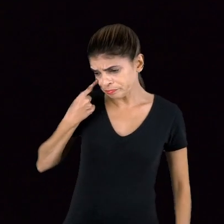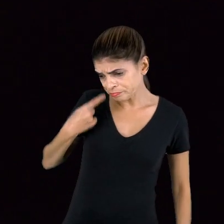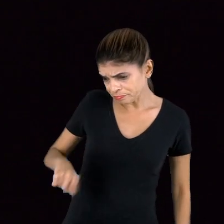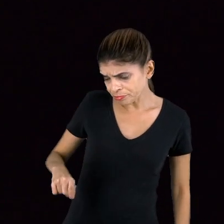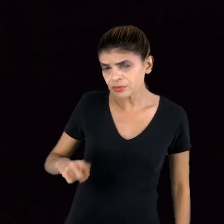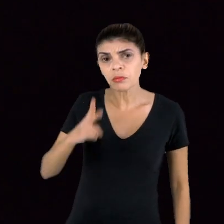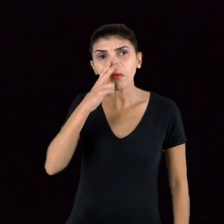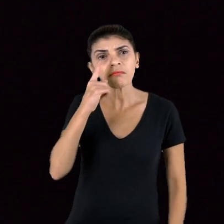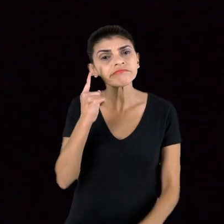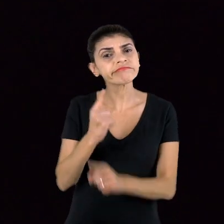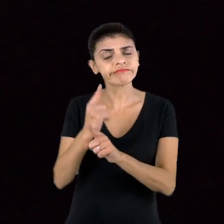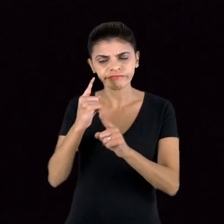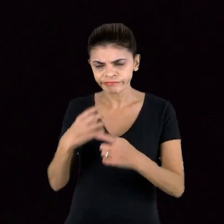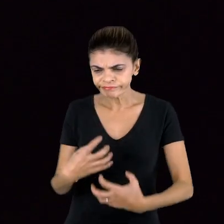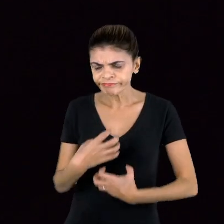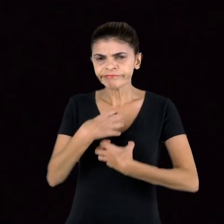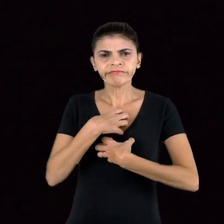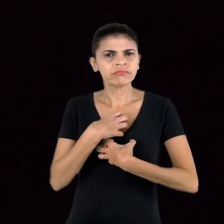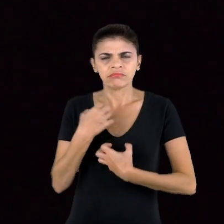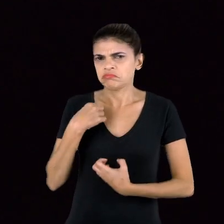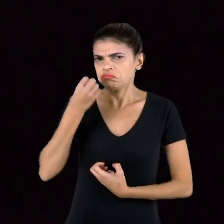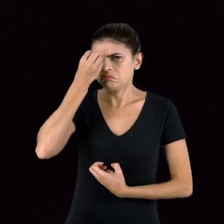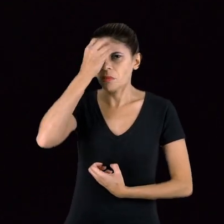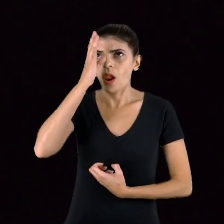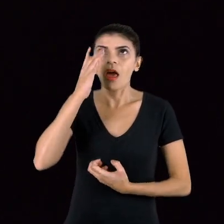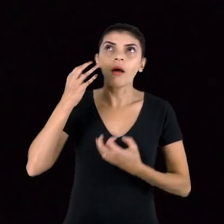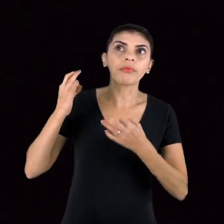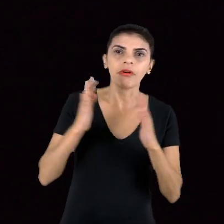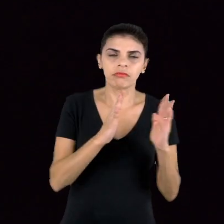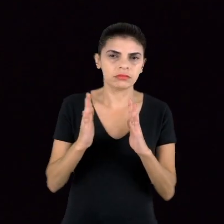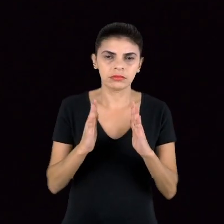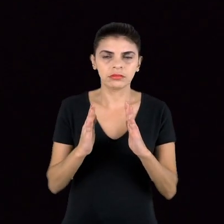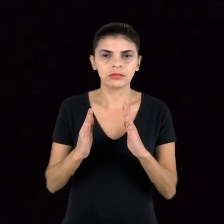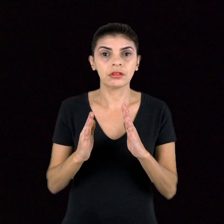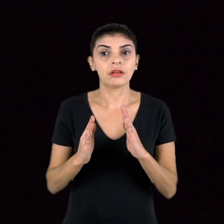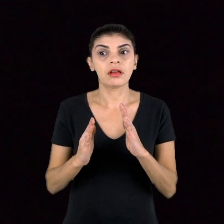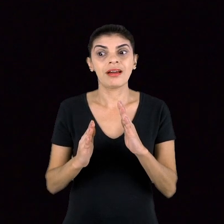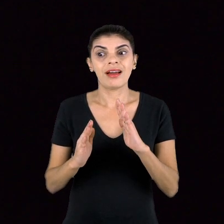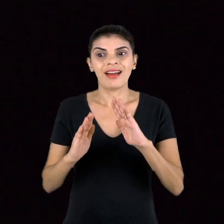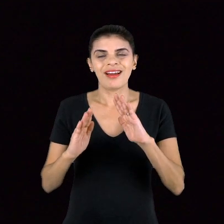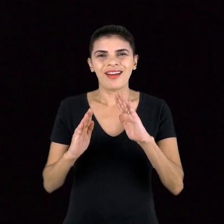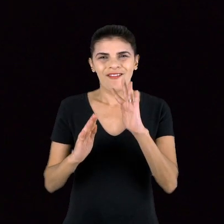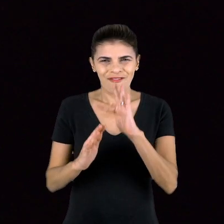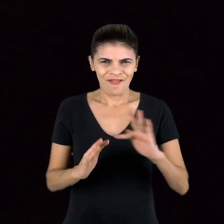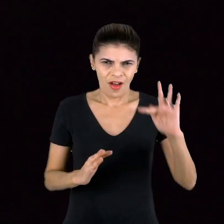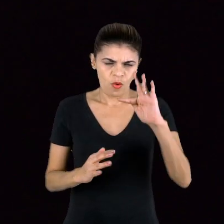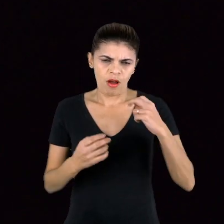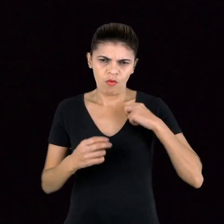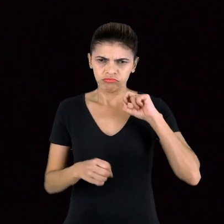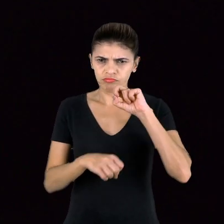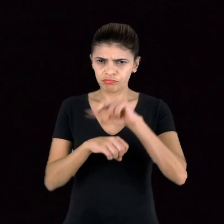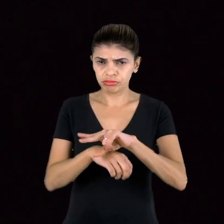Eu não me lembro assim, mas... - É, claro! Mas na faculdade... que eu entrei muito cedo, com 17 anos,